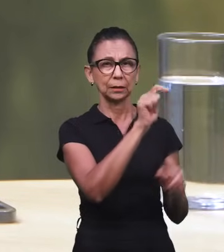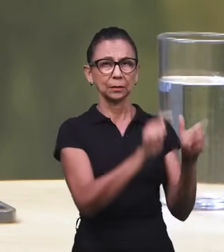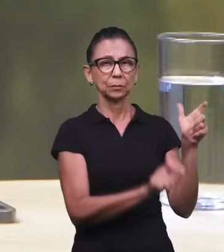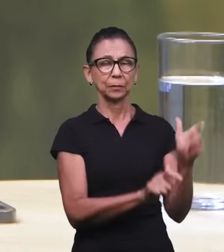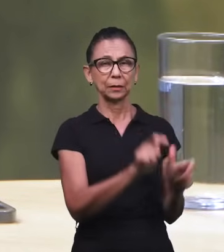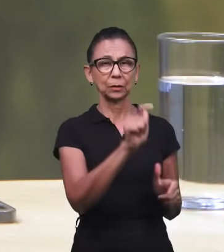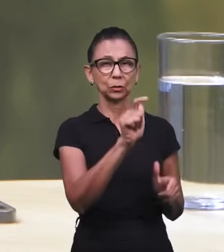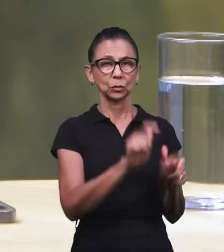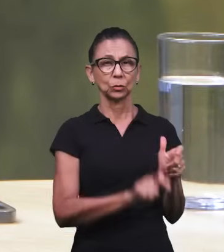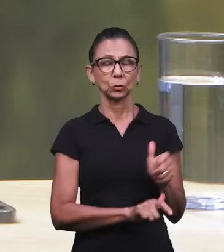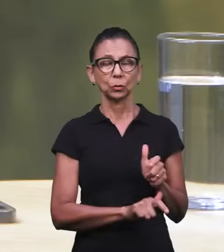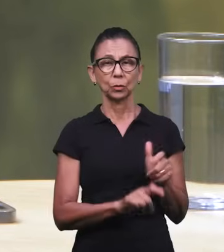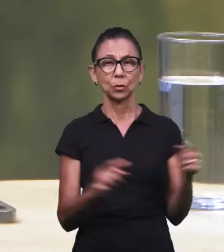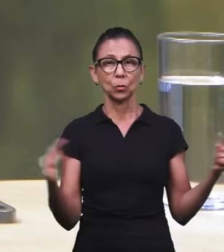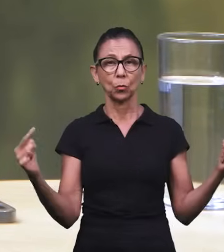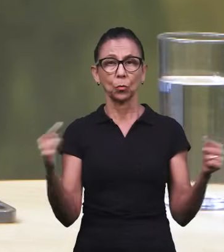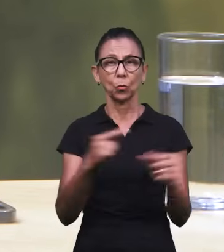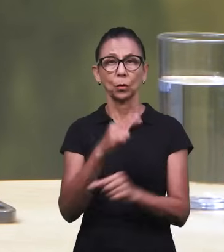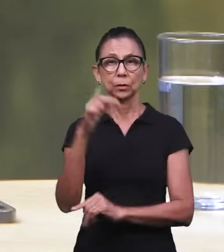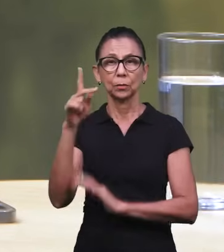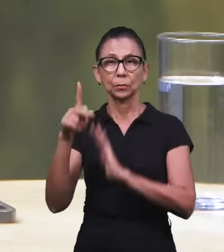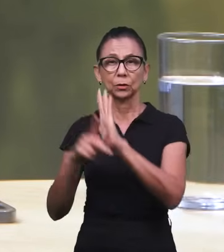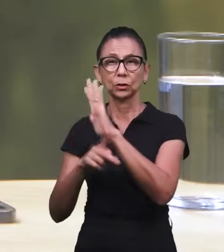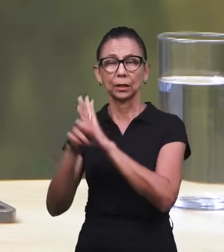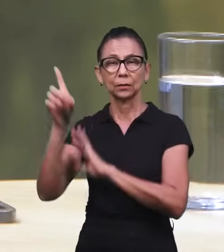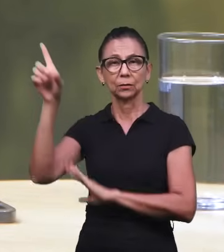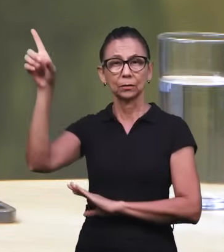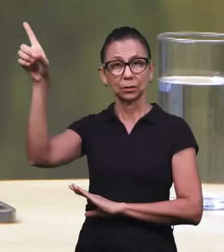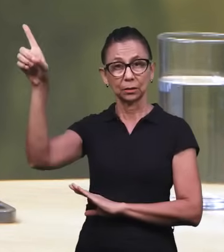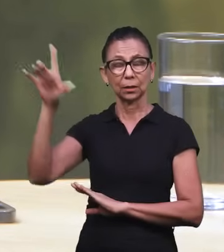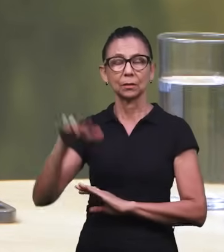nossa primeira apresentação quando aqui estava conosco o Pastor Josias né Hoje nós estamos sem